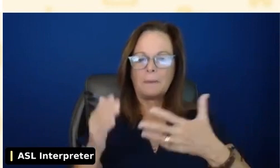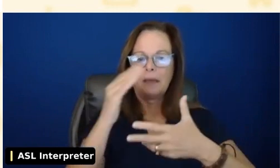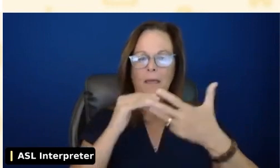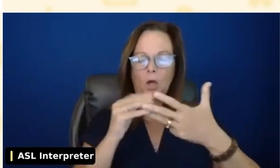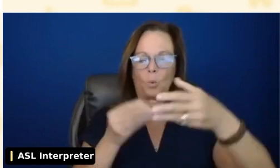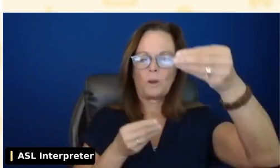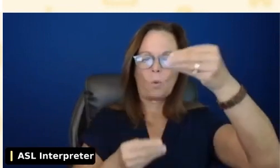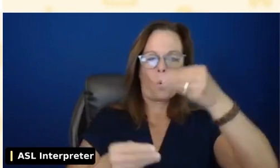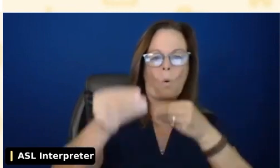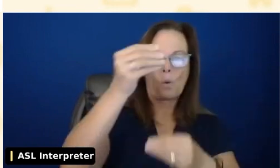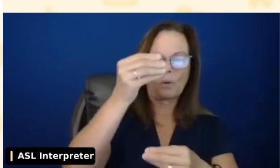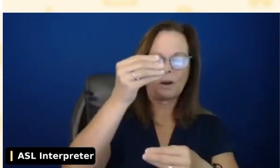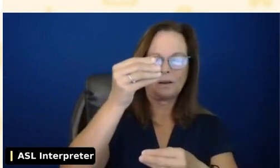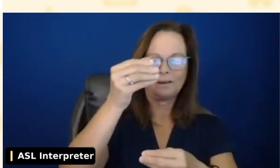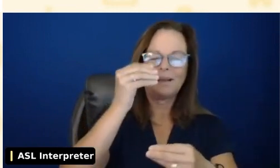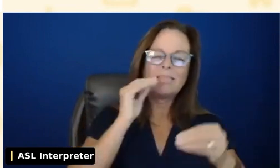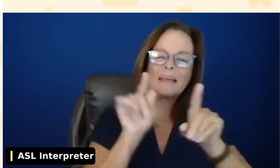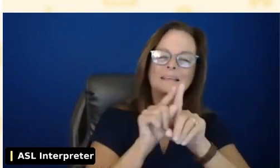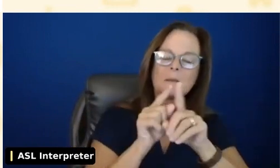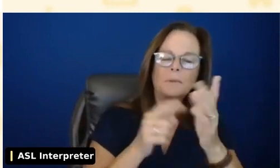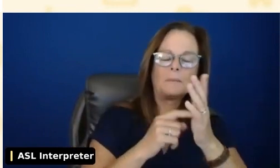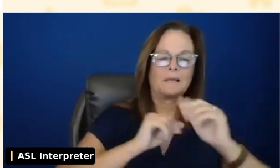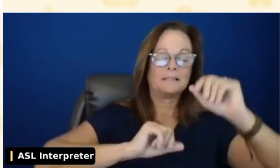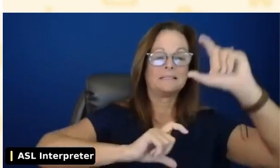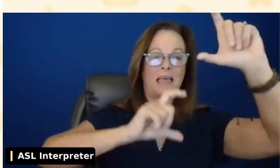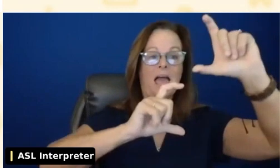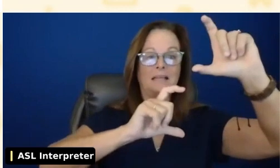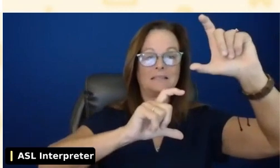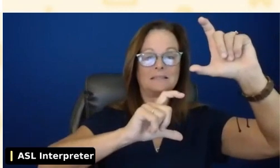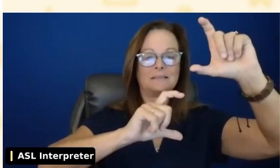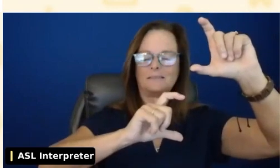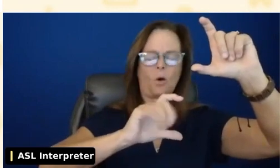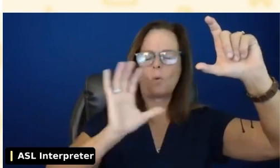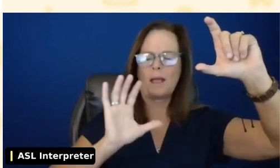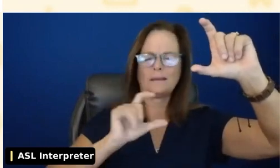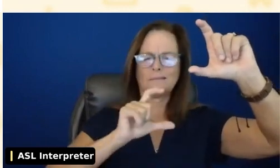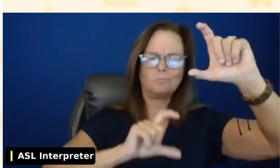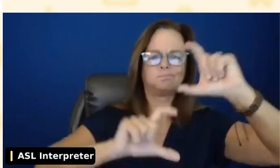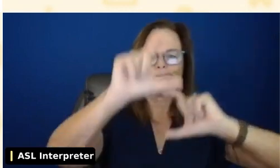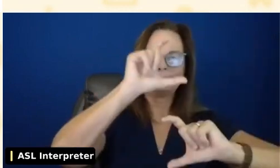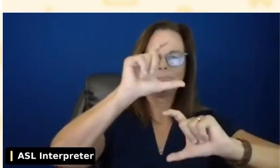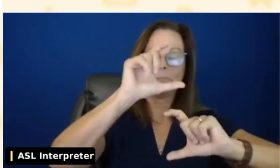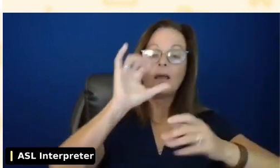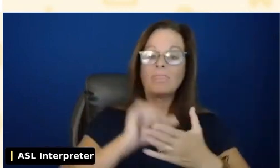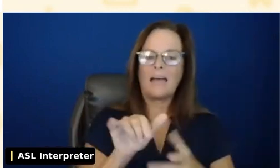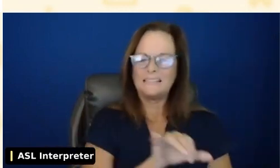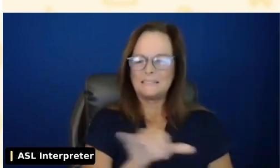Como en las diapositivas, a veces avanza, a veces retrocede con la legibilidad. Todo depende de lo que mi primera diapositive hizo.